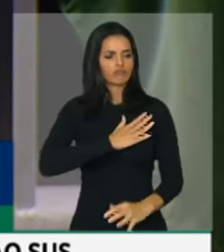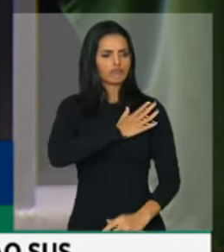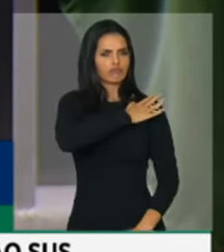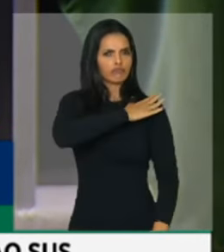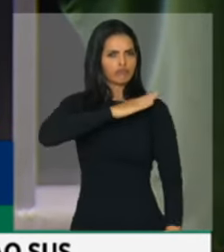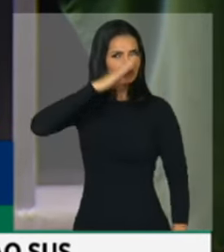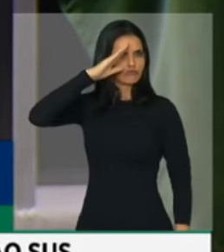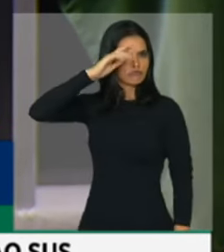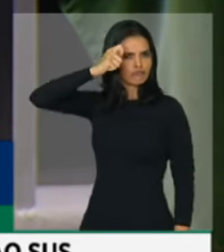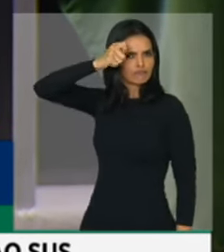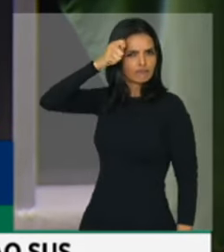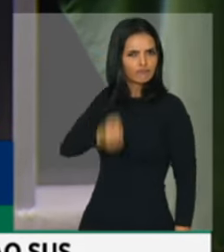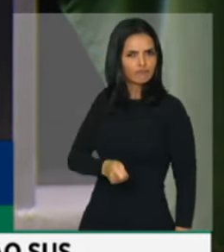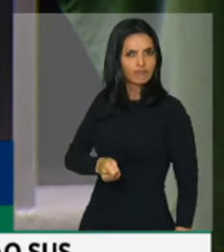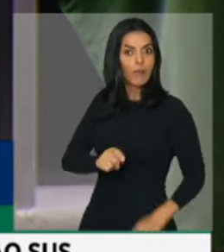CONSIGO A DIFICULTO LIMA MISSÃO DE REUNIR EM UM SÓ